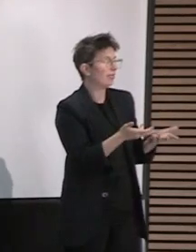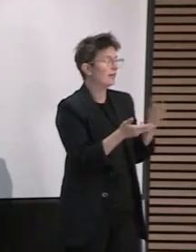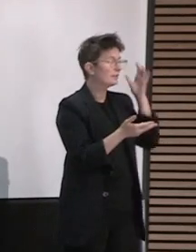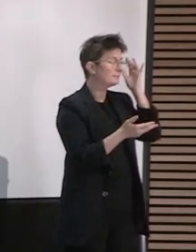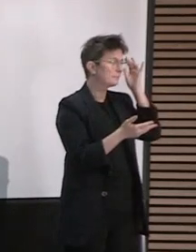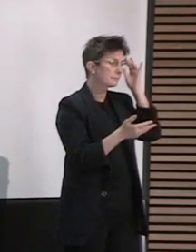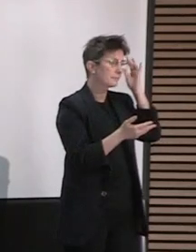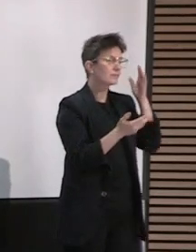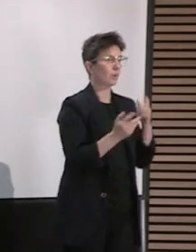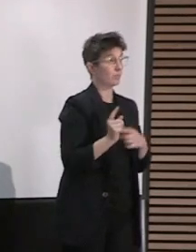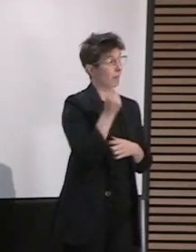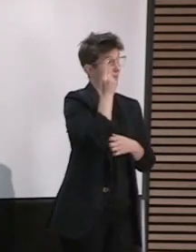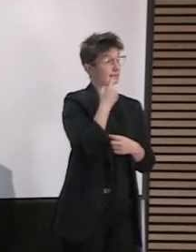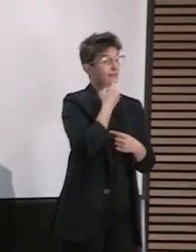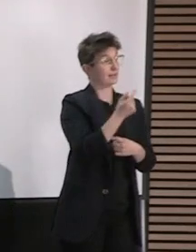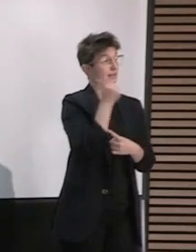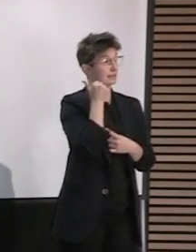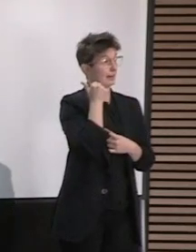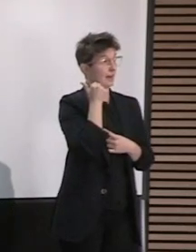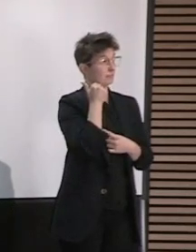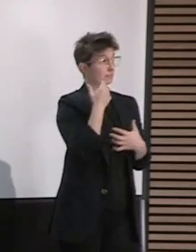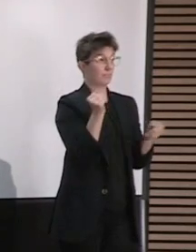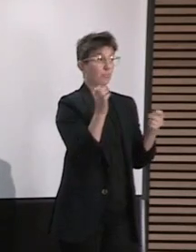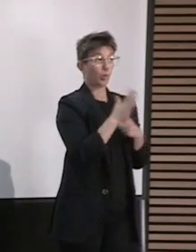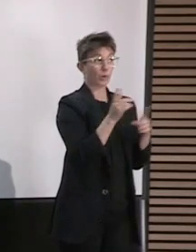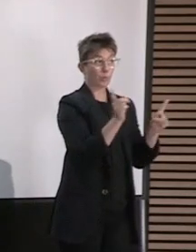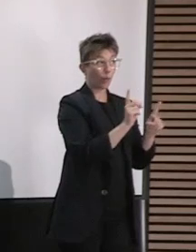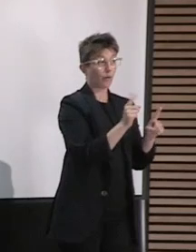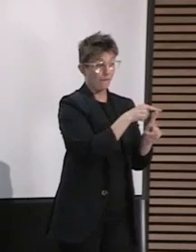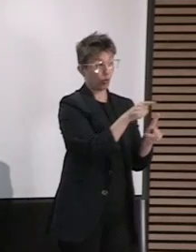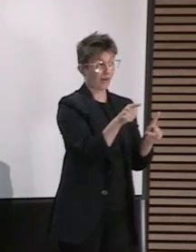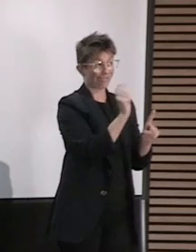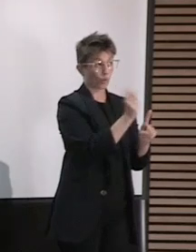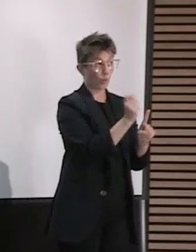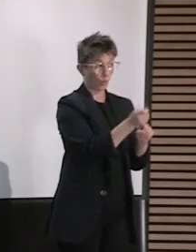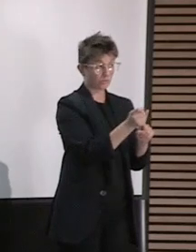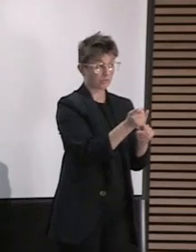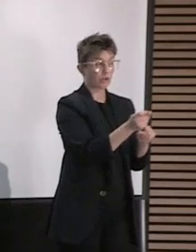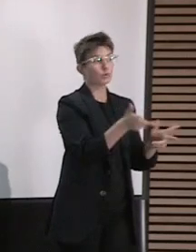manaakitia e tatou te huarahi e pa ana ki a ia tavini i tana whiu. No reira he maha nga ahuatanga e tika ana ki reira